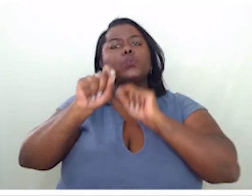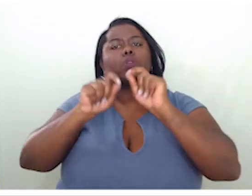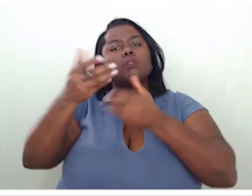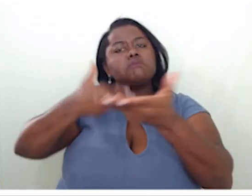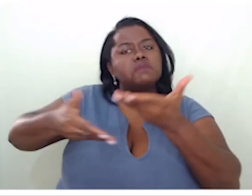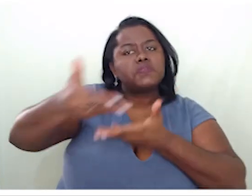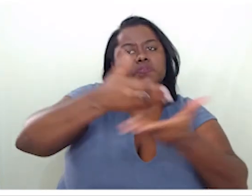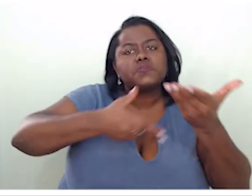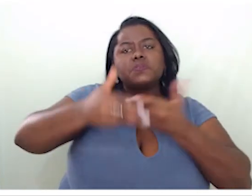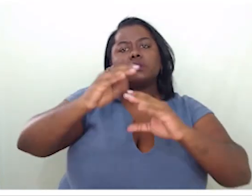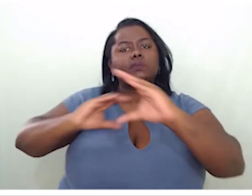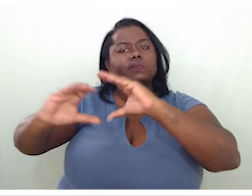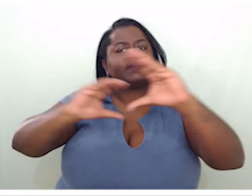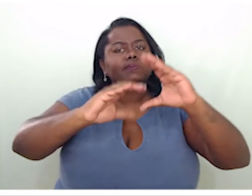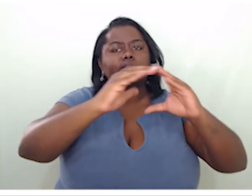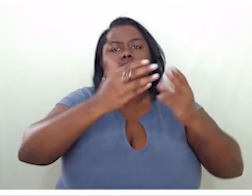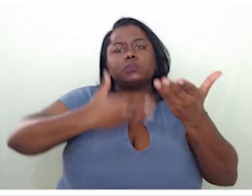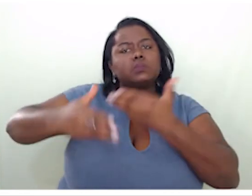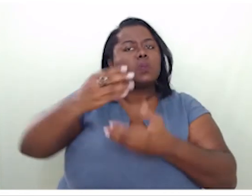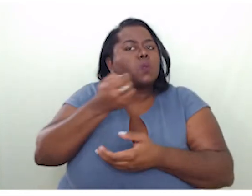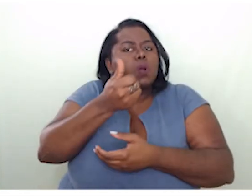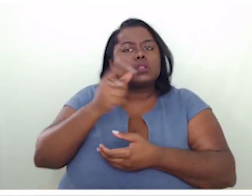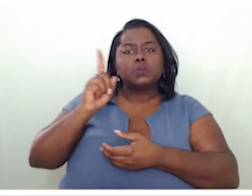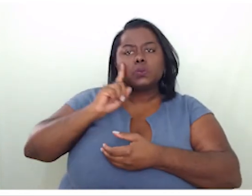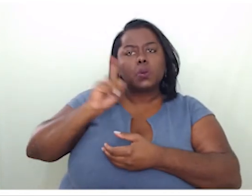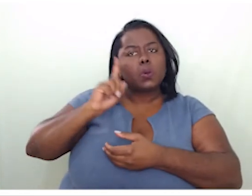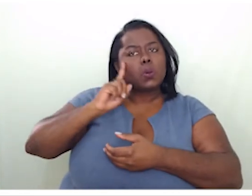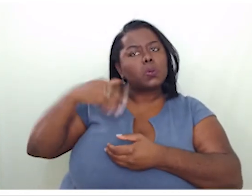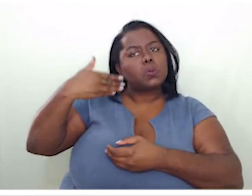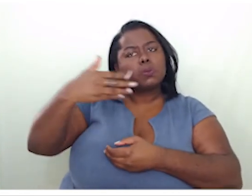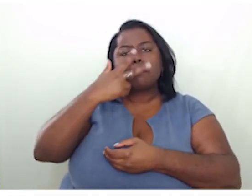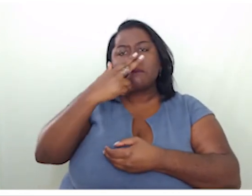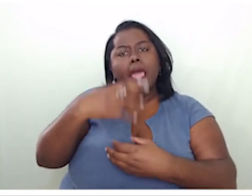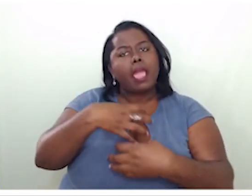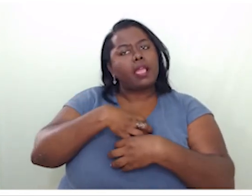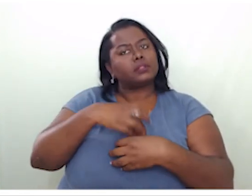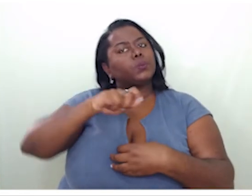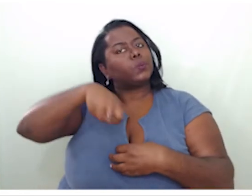y si miramos para lo que es necesario para las actividades cognitivas,